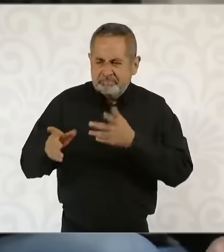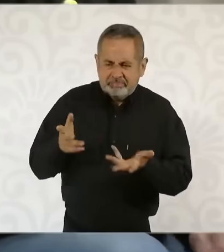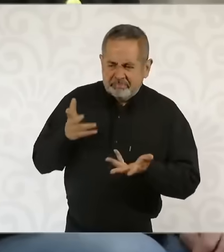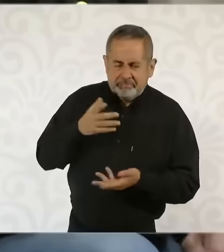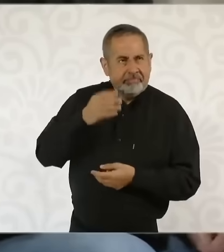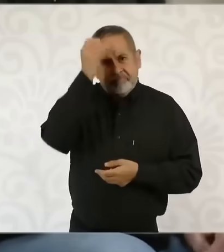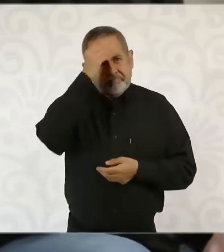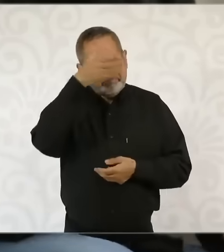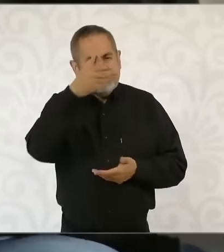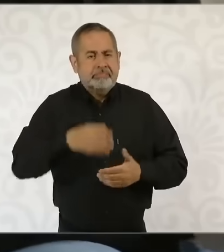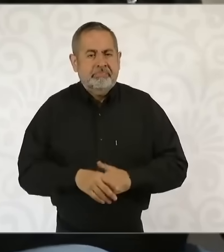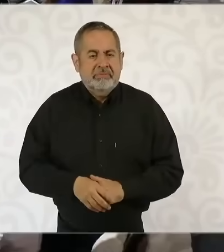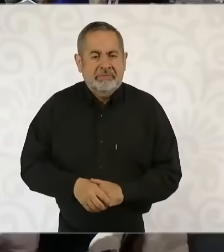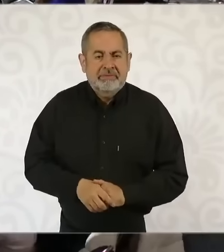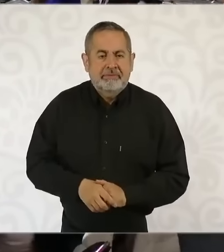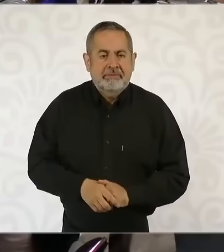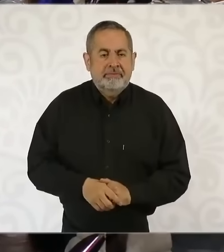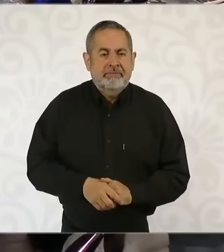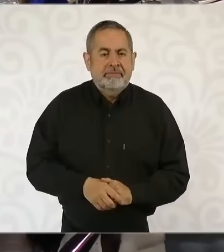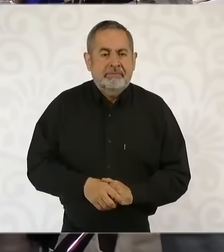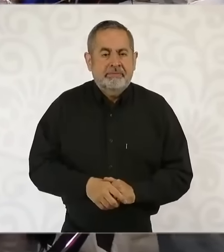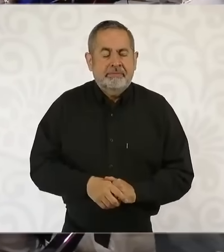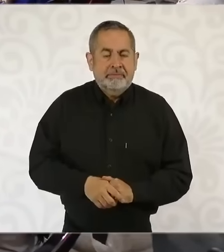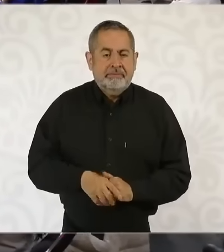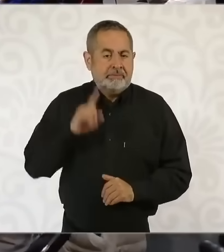ante eso, presidente? Primero hay que ver si sí, porque no fue confirmada la información,